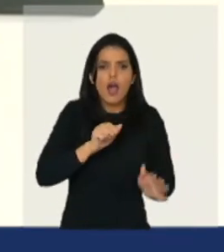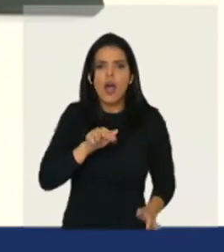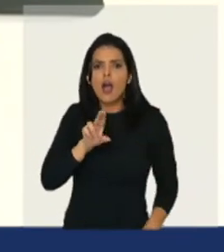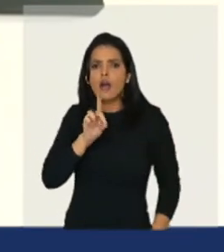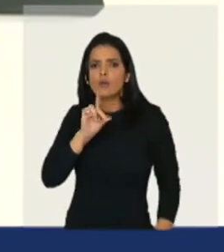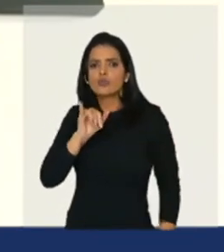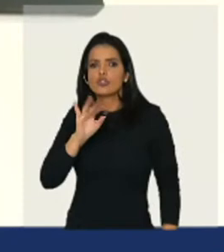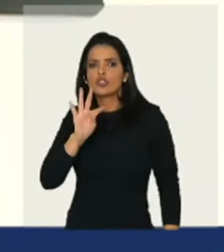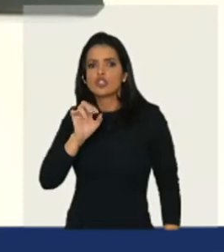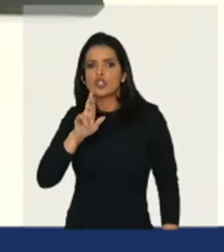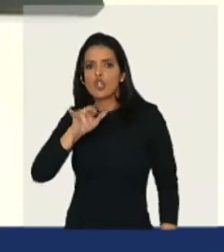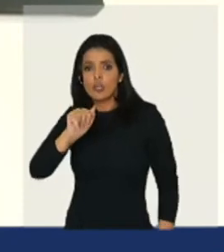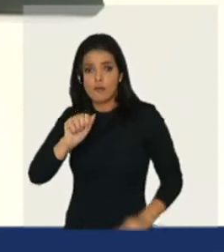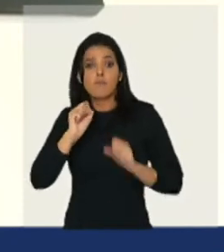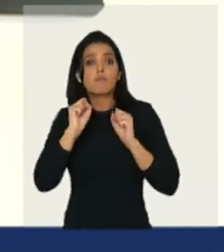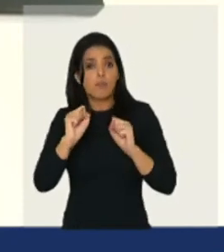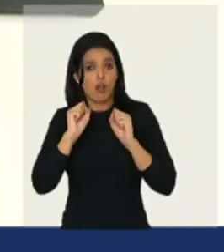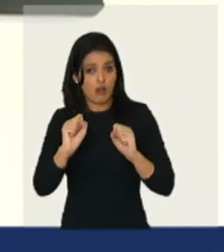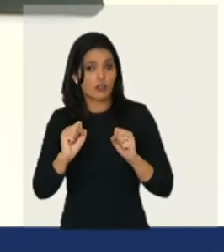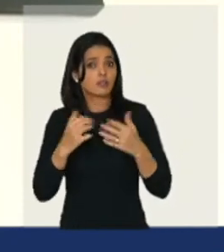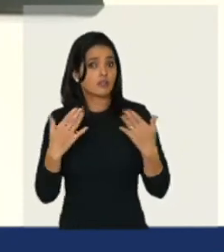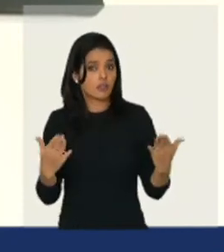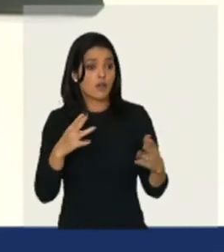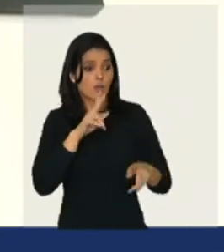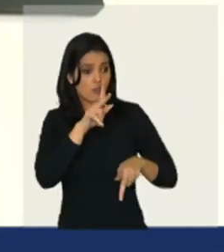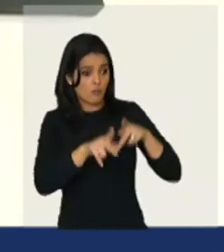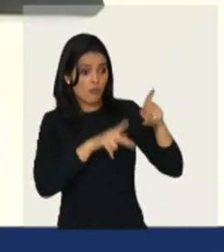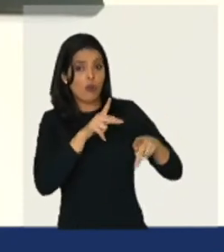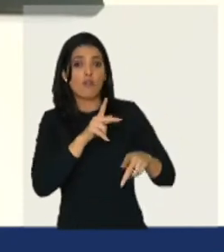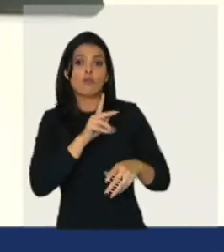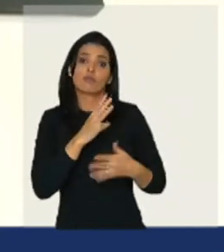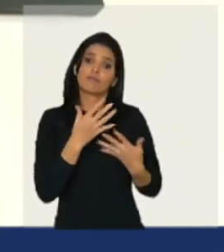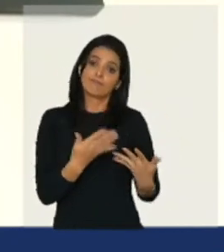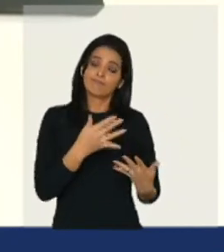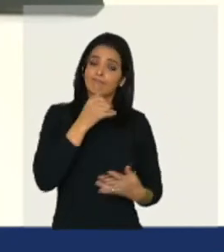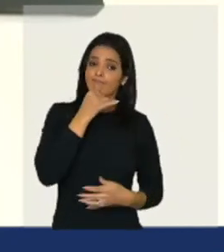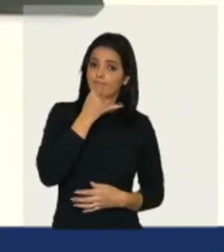ELETRÔNICO, E DIGITAL. E O POVO BRASILEIRO INFELIZMENTE, JÁ TEVE MUITA FRAUDE